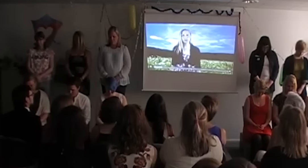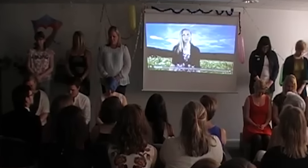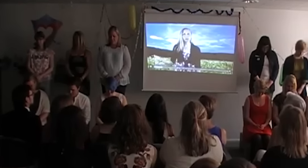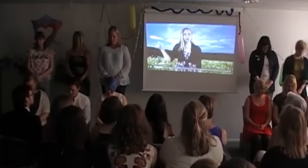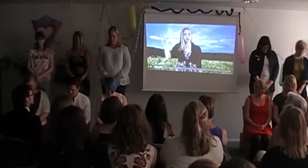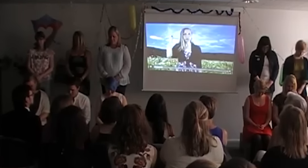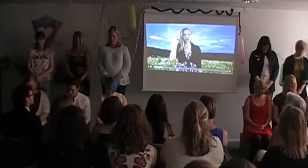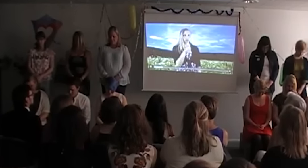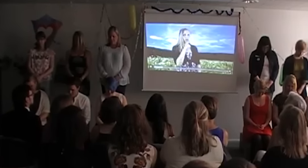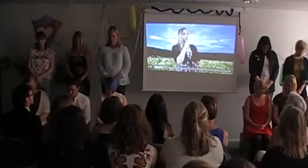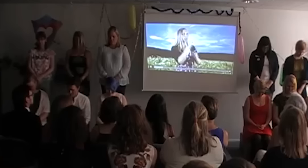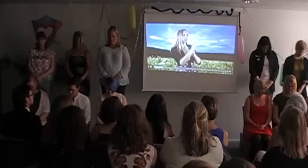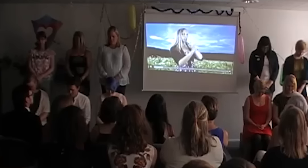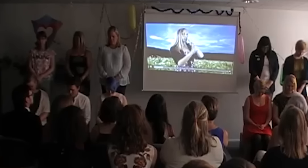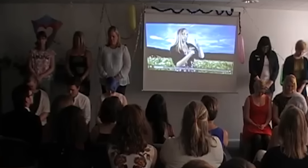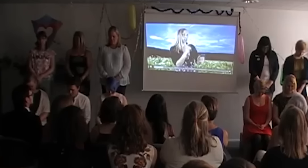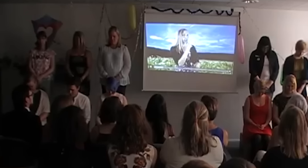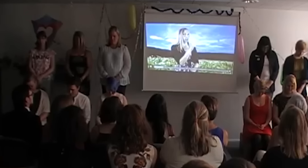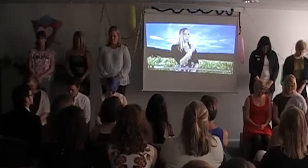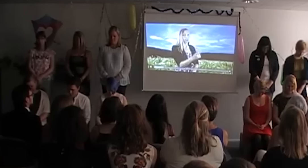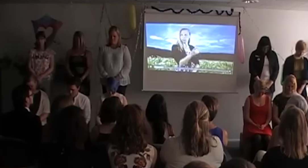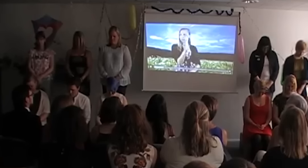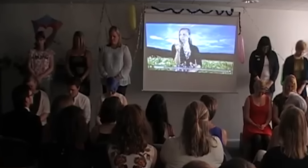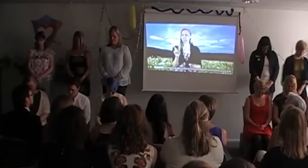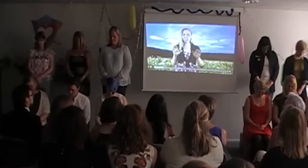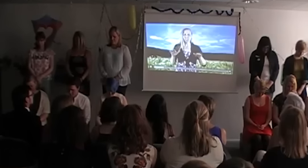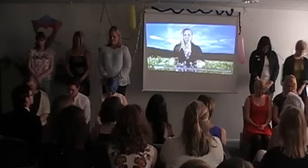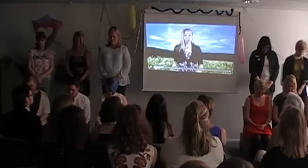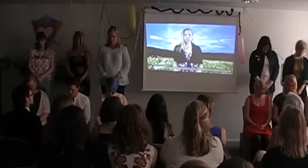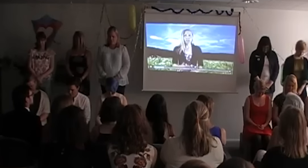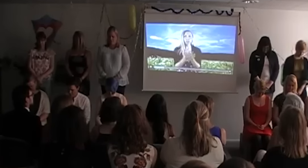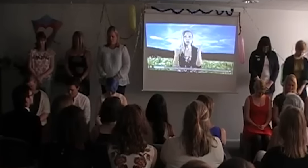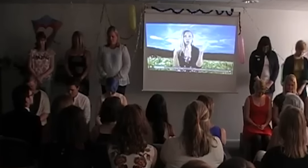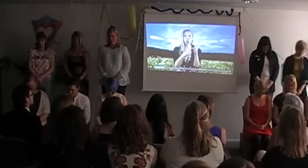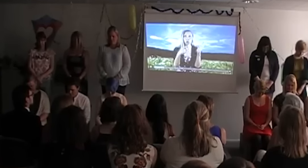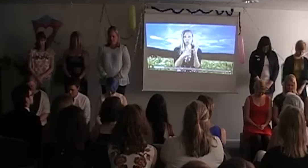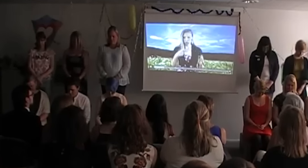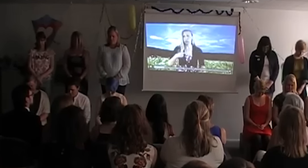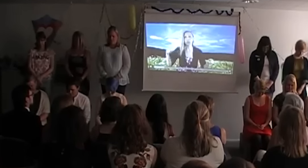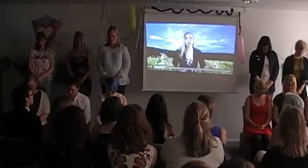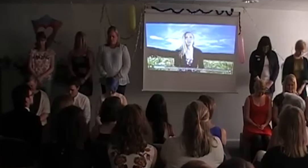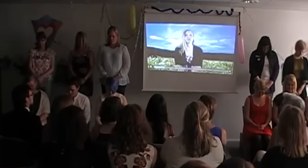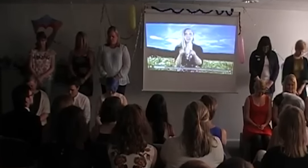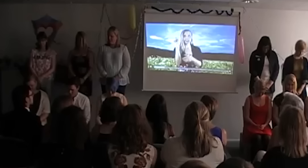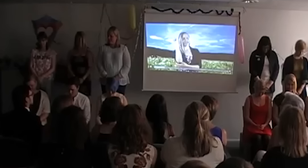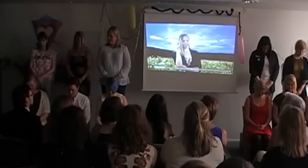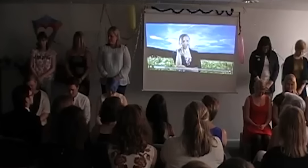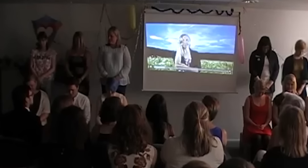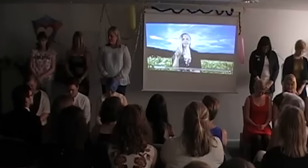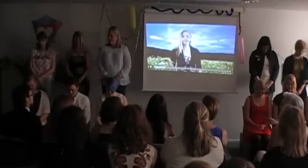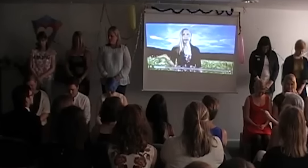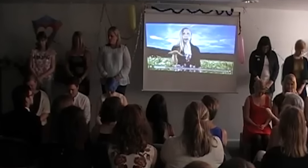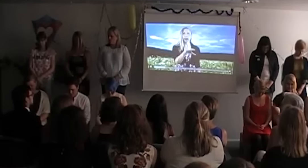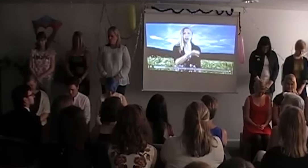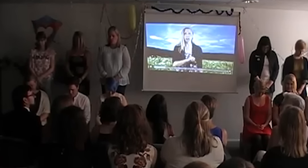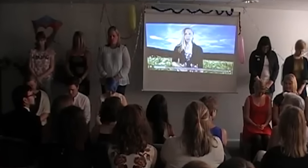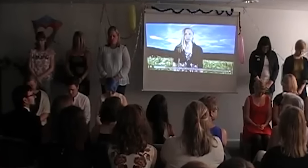När jag hör dem säga orden som de många gånger sagt. Så många gånger så man nästan tror på allt.